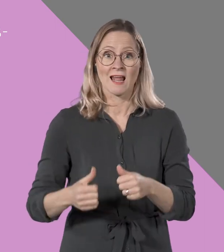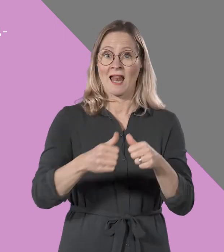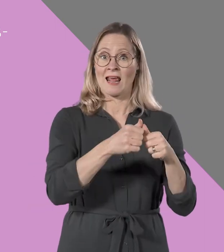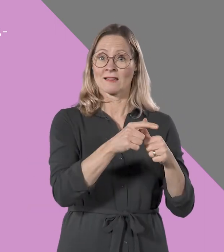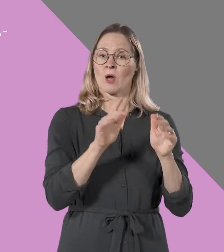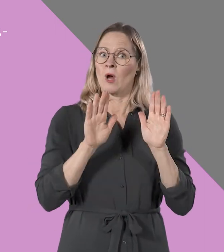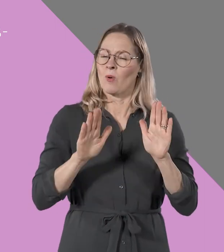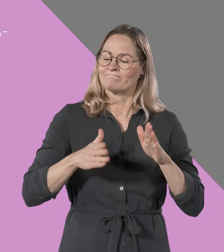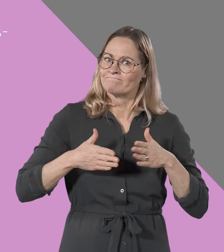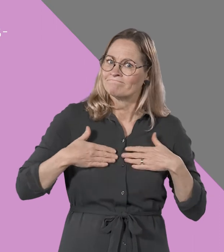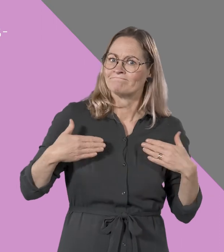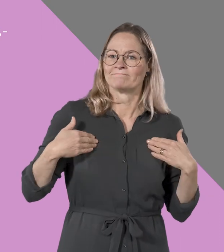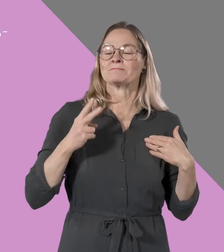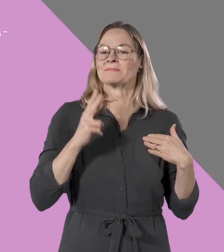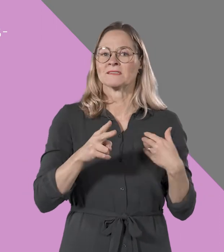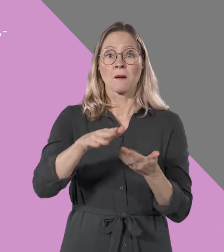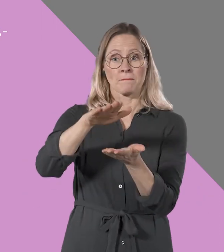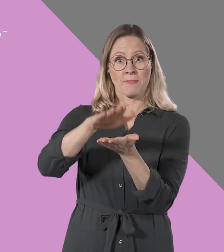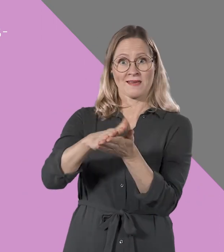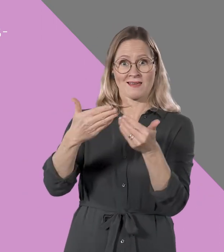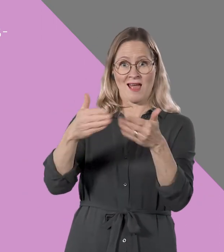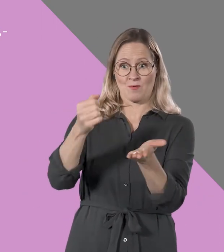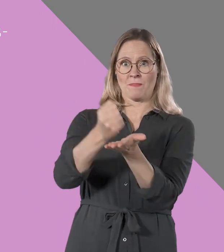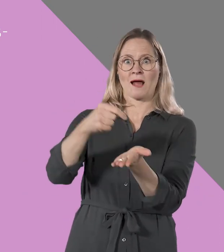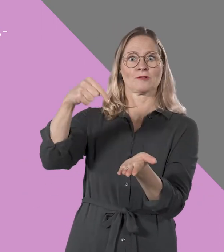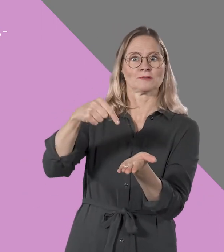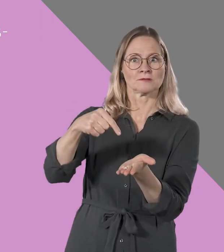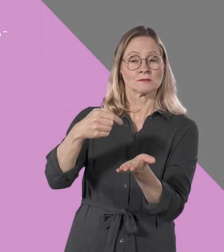Erityisen ilahtuneita liitossa ollaan Paikka auki -päätöksestä, -